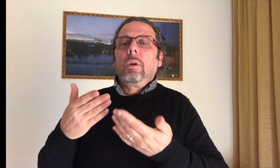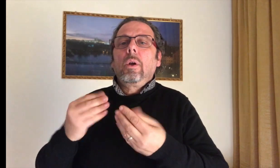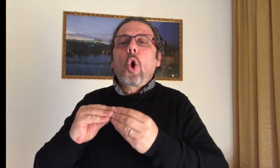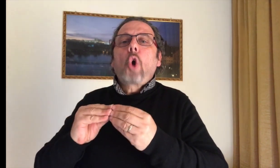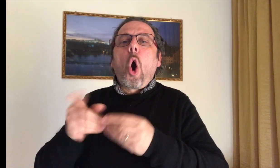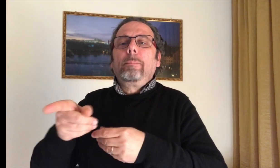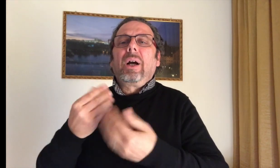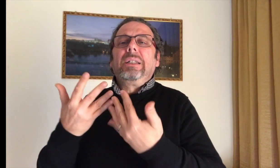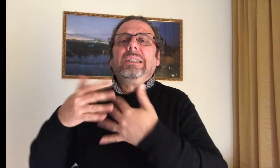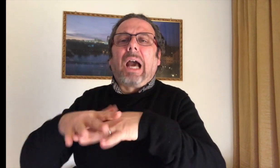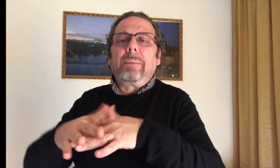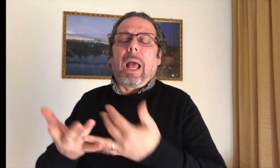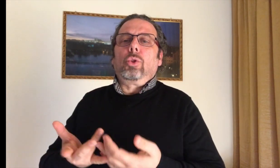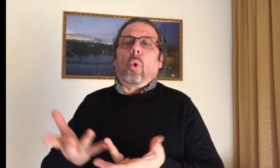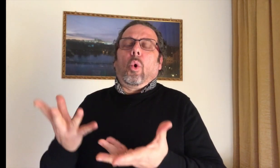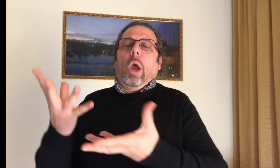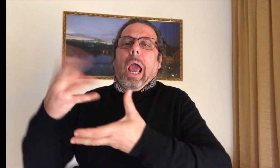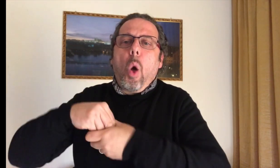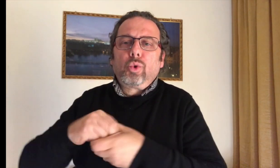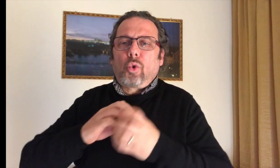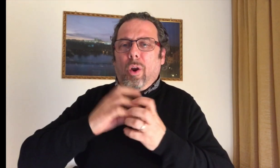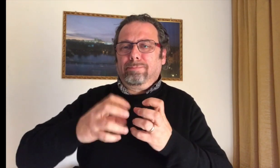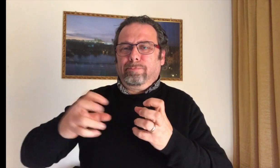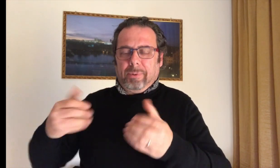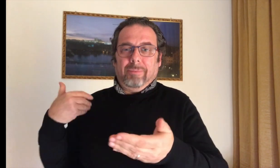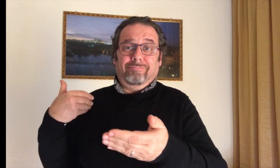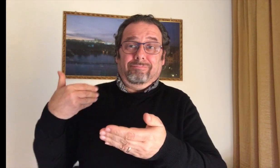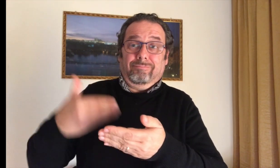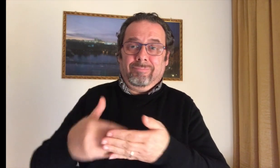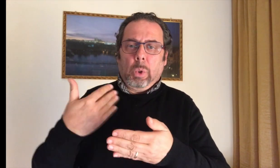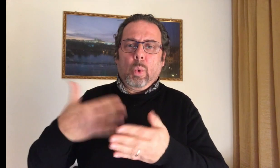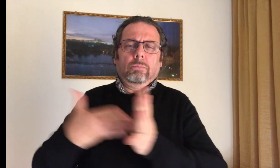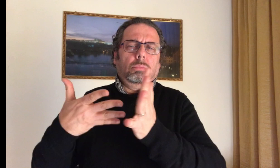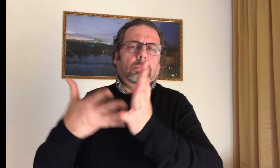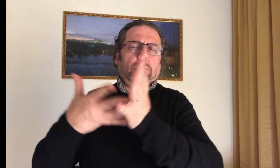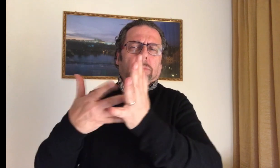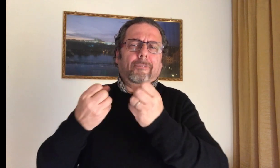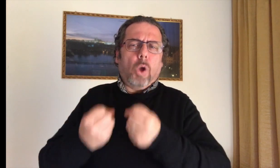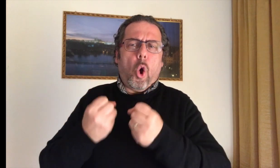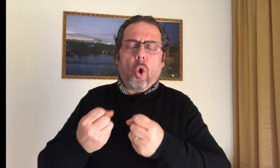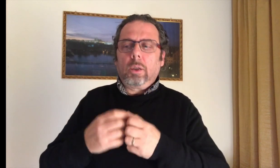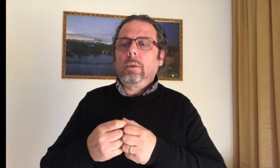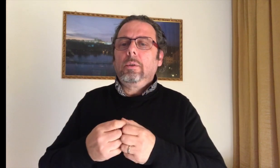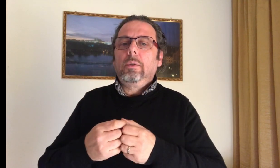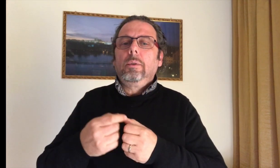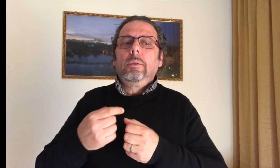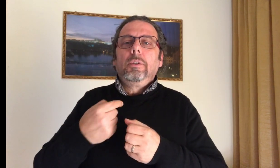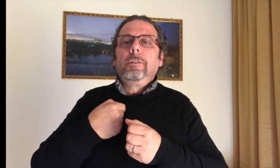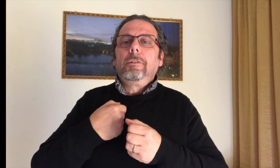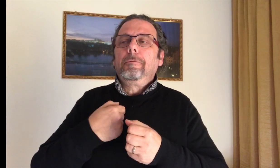chiudevano, i bambini sordi a quale destino sarebbero andati incontro? Quale istruzione avrebbero